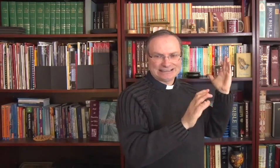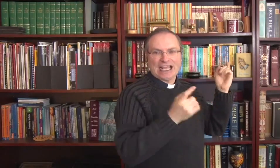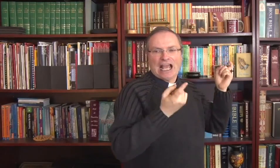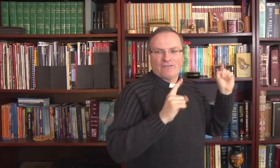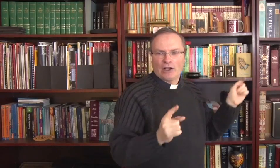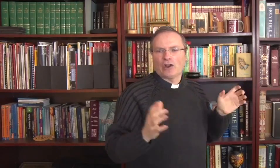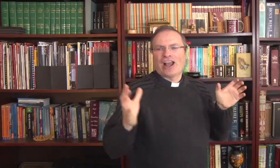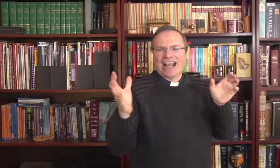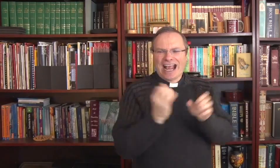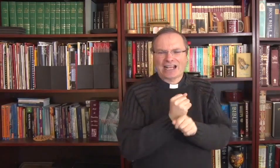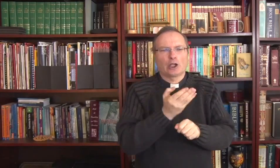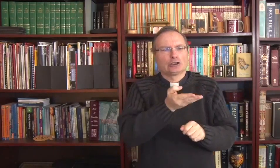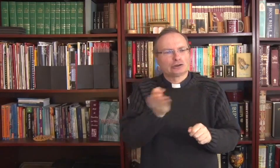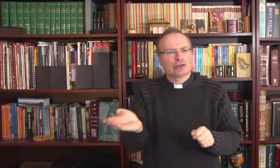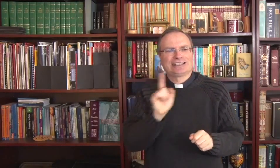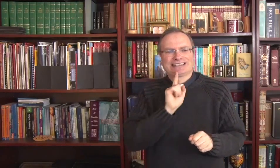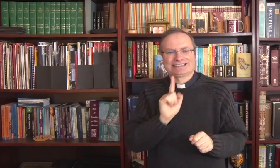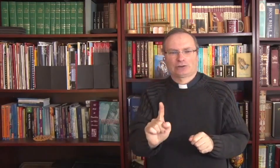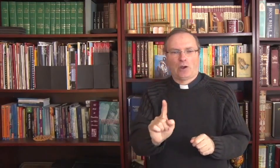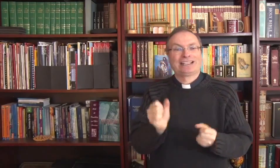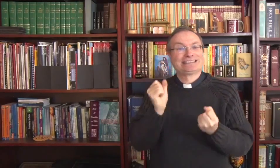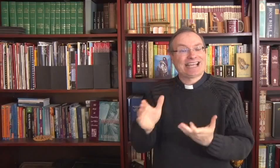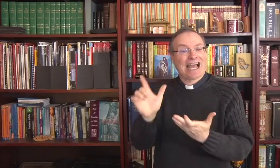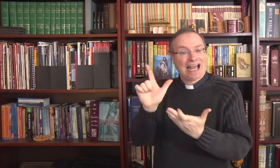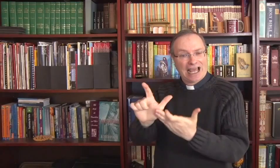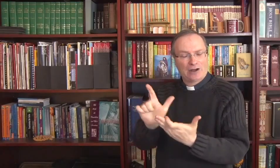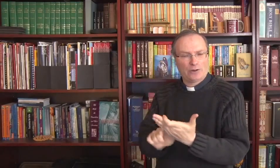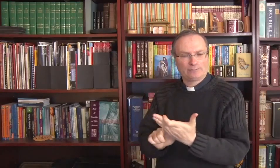afin de gagner ceux qui sont sans la loi.